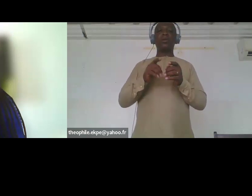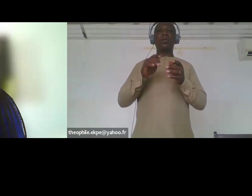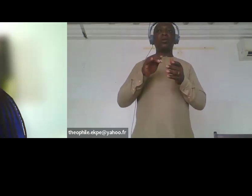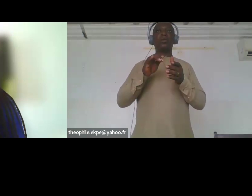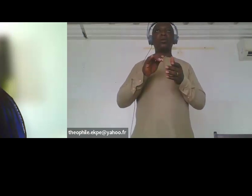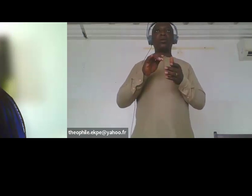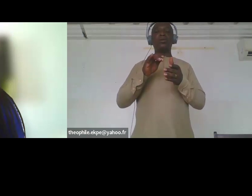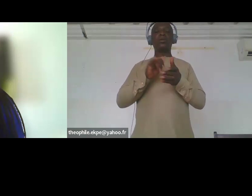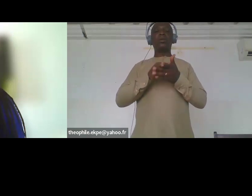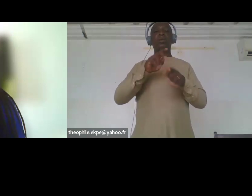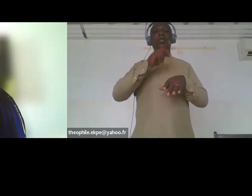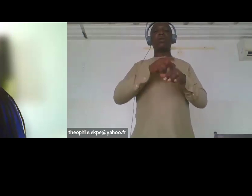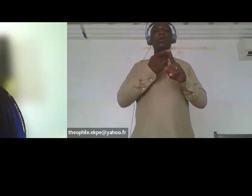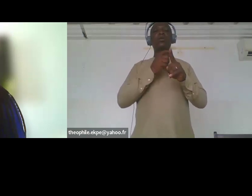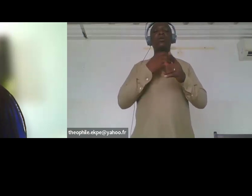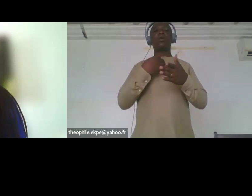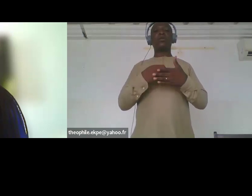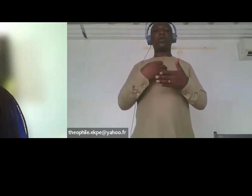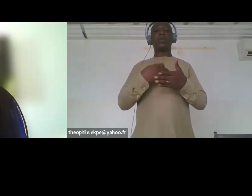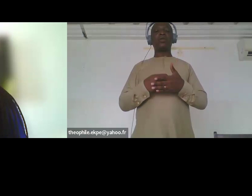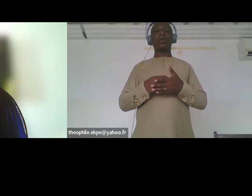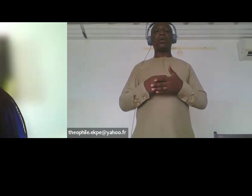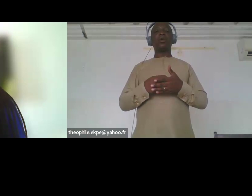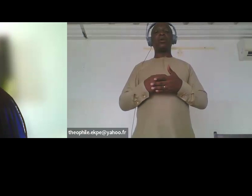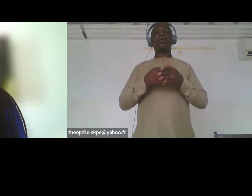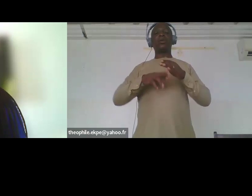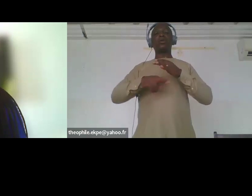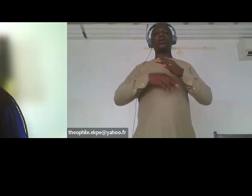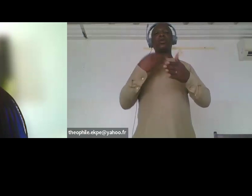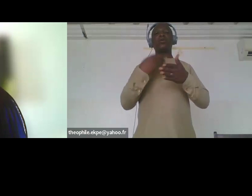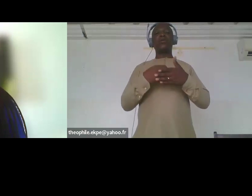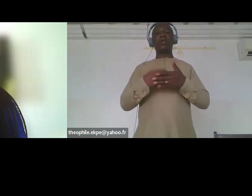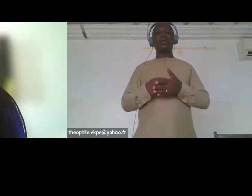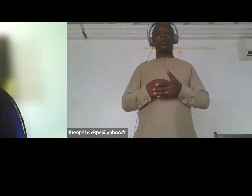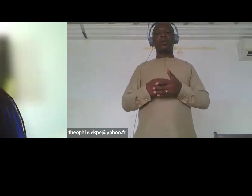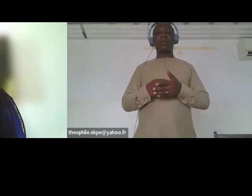source de finance de ressources financières en zone rurale pratiquement